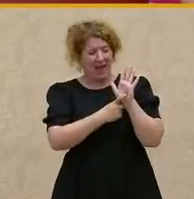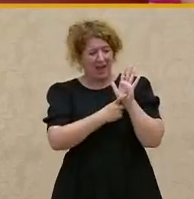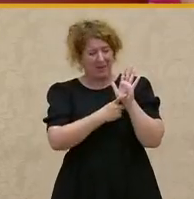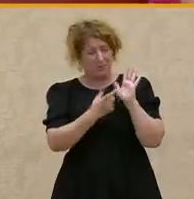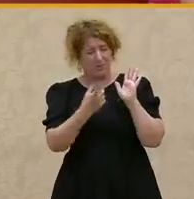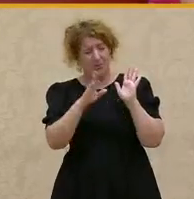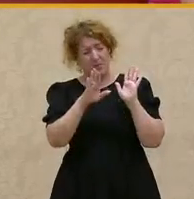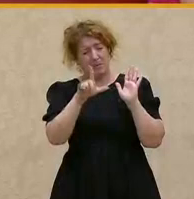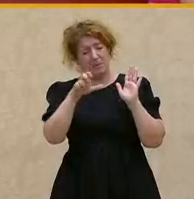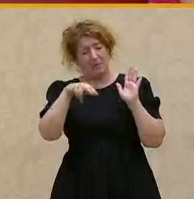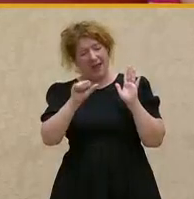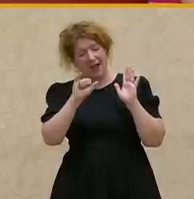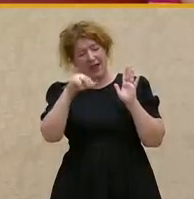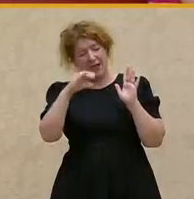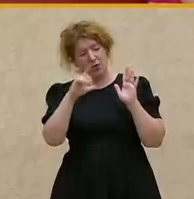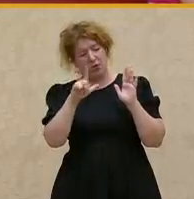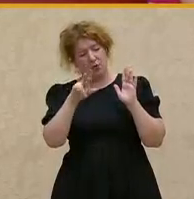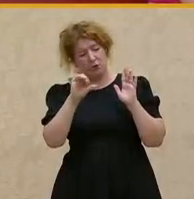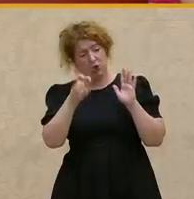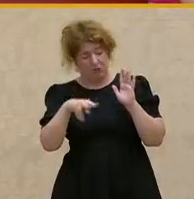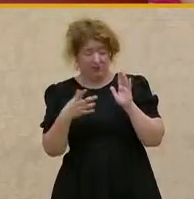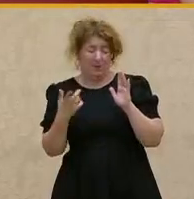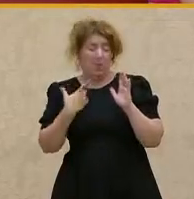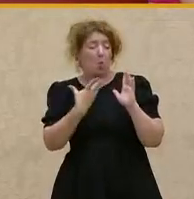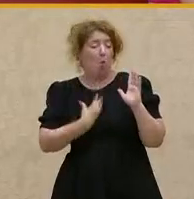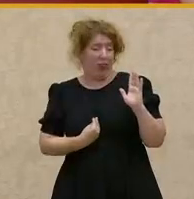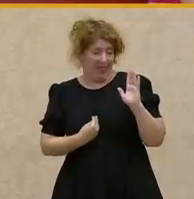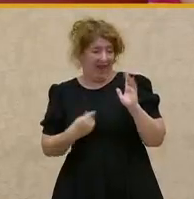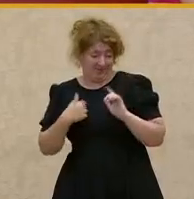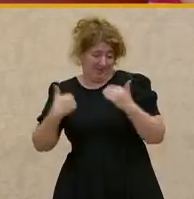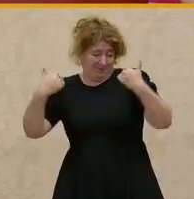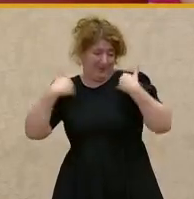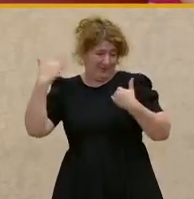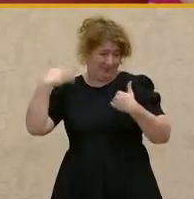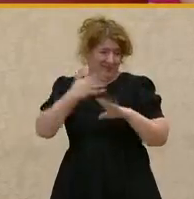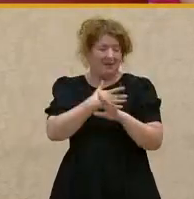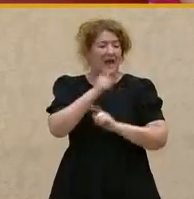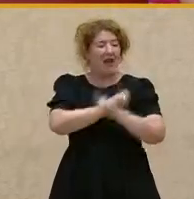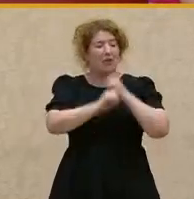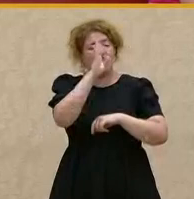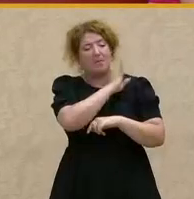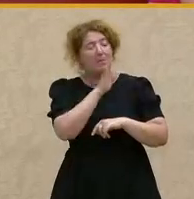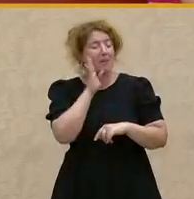que es una federación como FESOCE, que acoge a asociaciones de padres y de madres de personas con